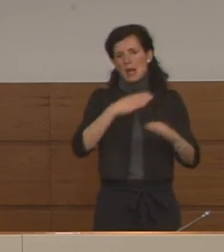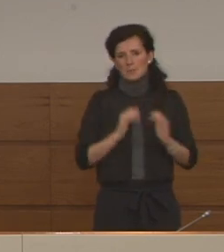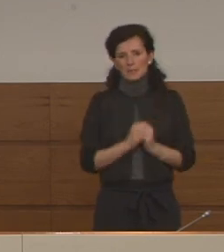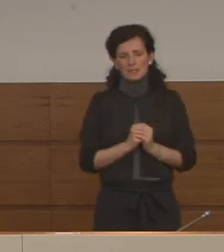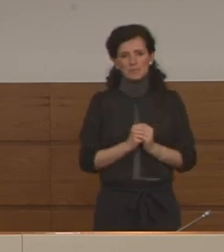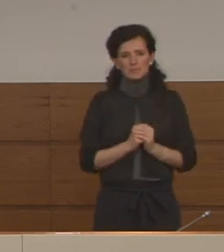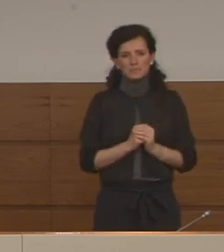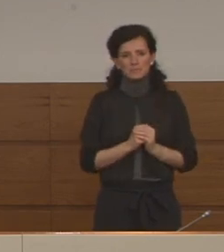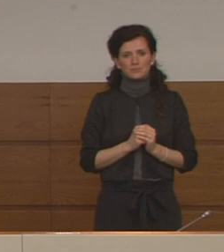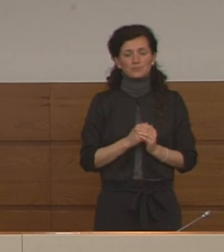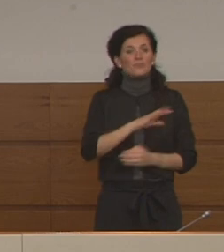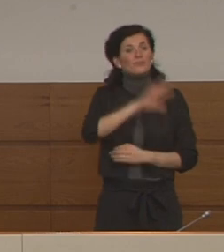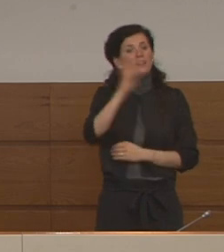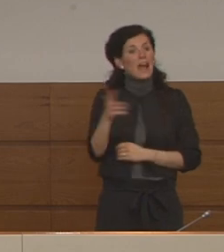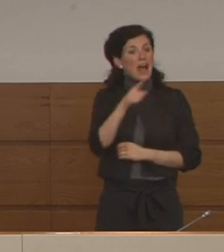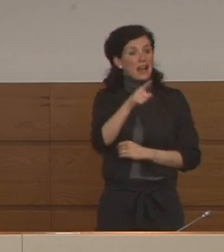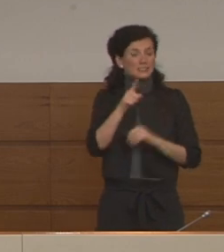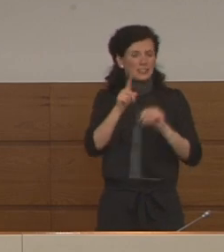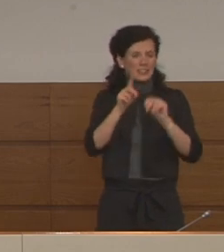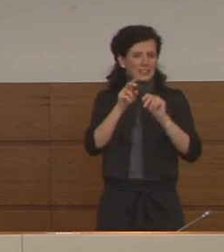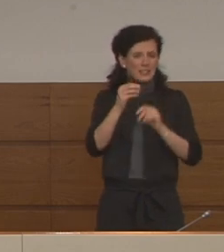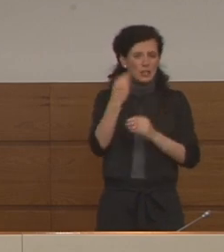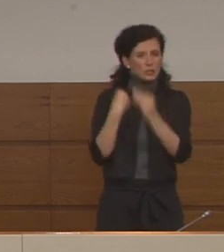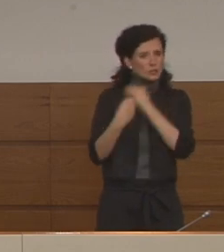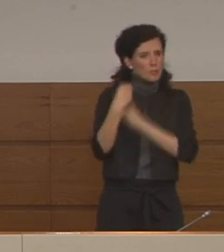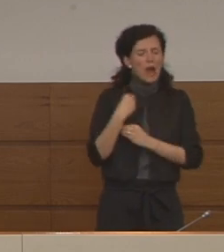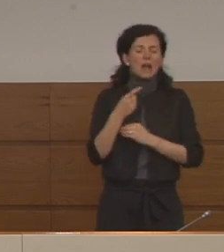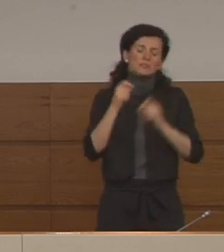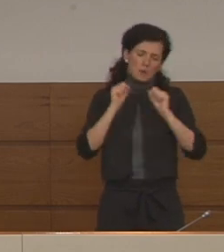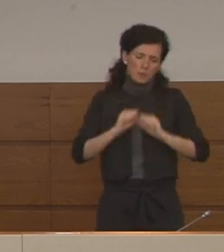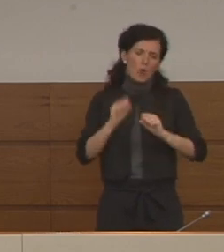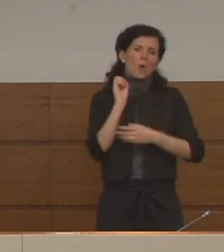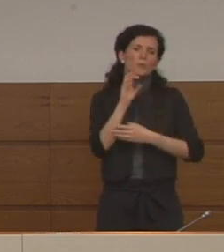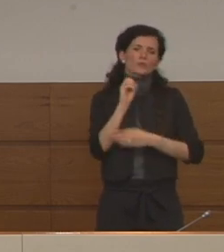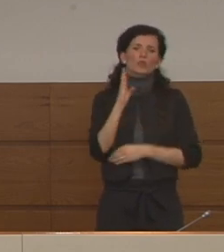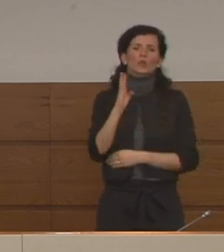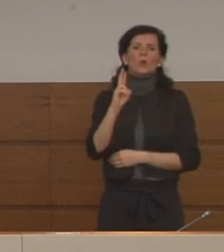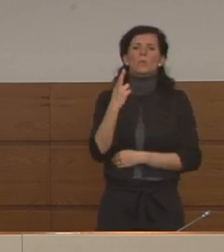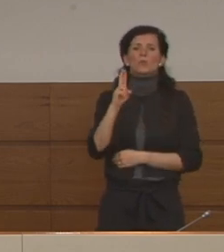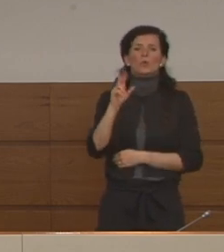Sugli altri temi poi Brusaferro ti potrà rispondere anche